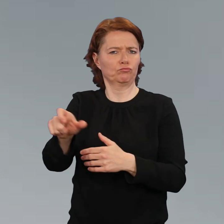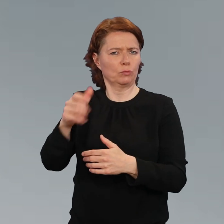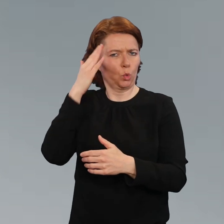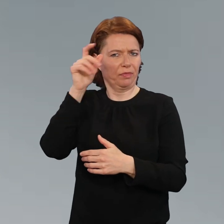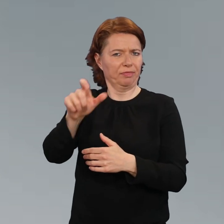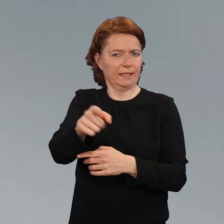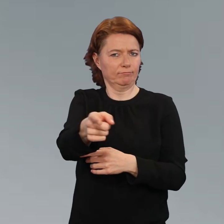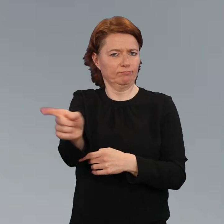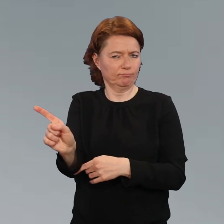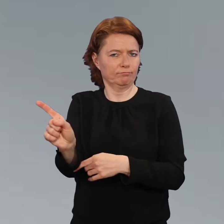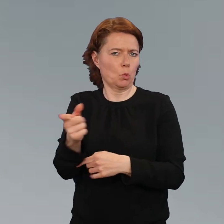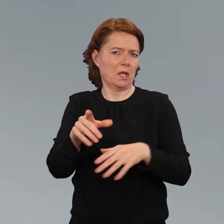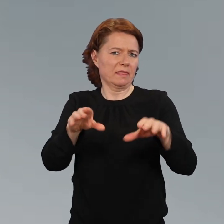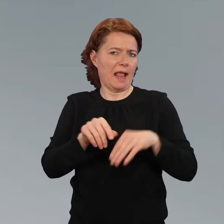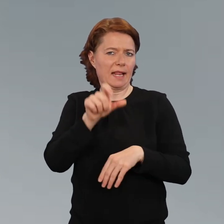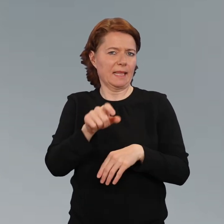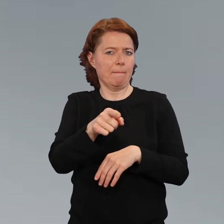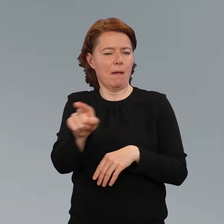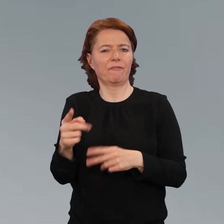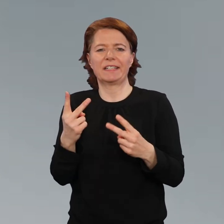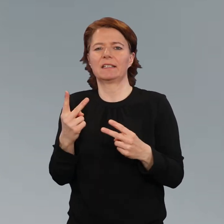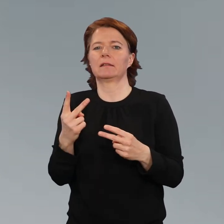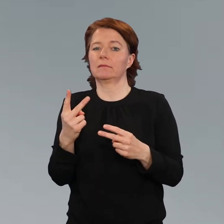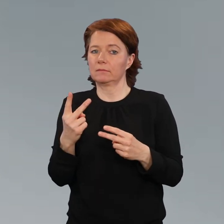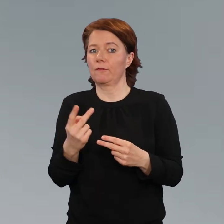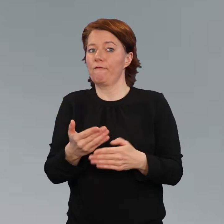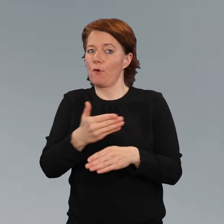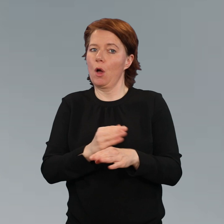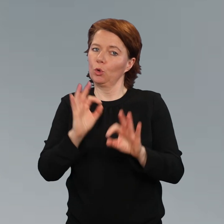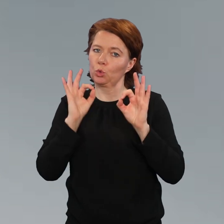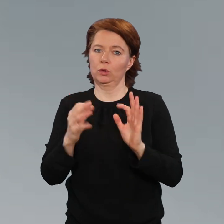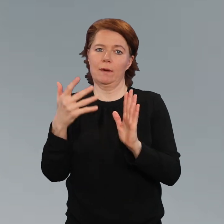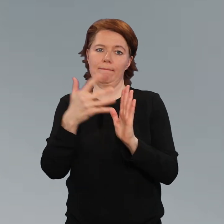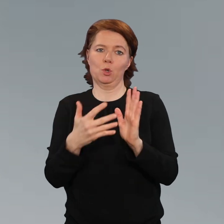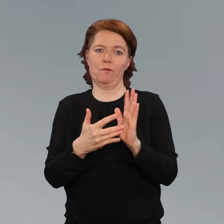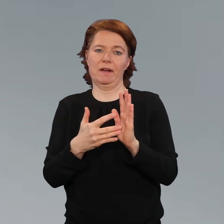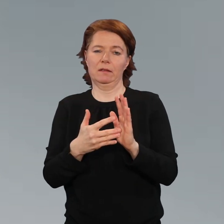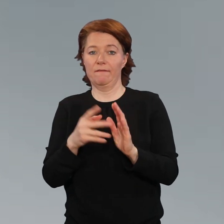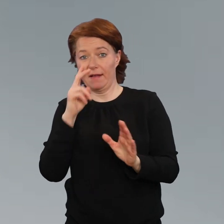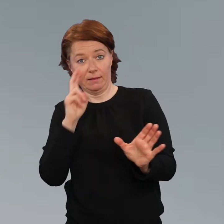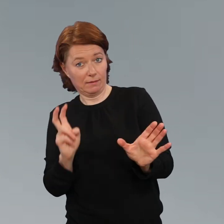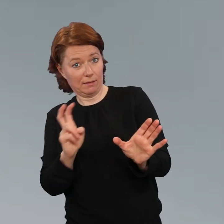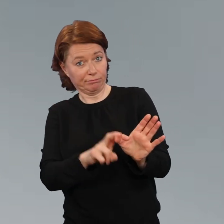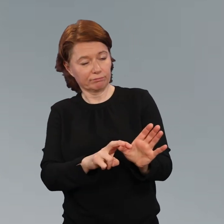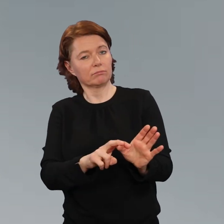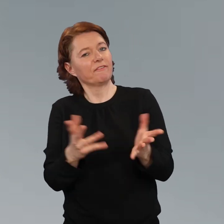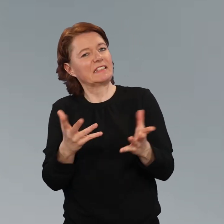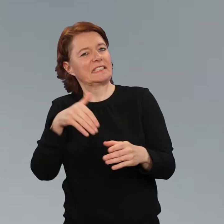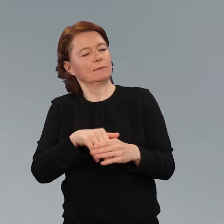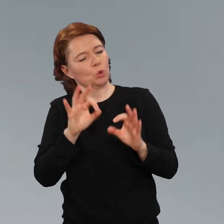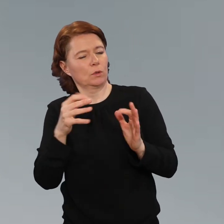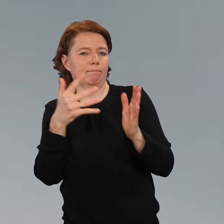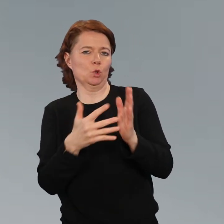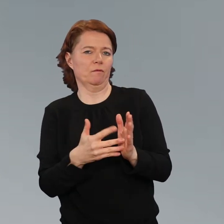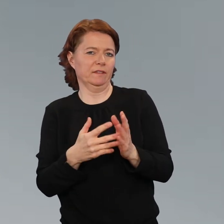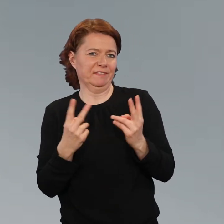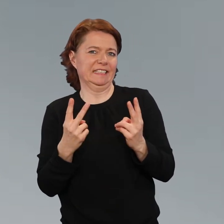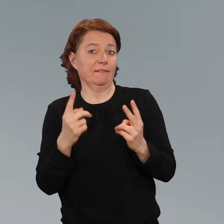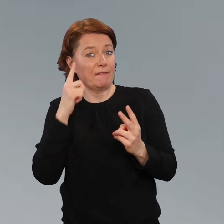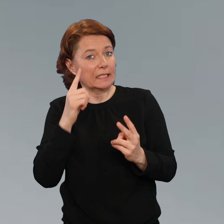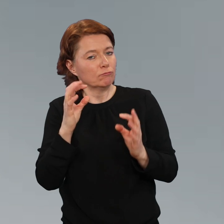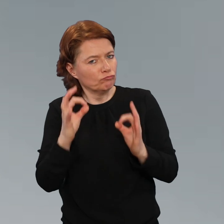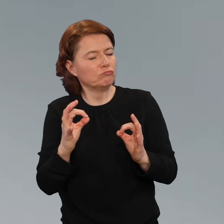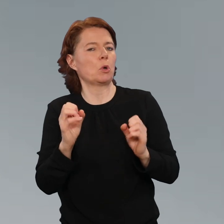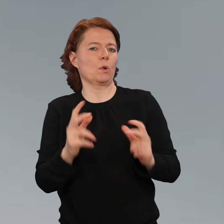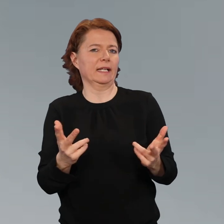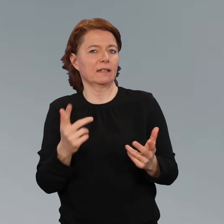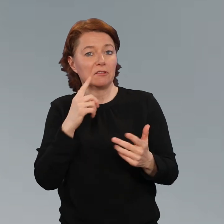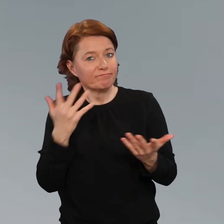an den Endkunden oder Teilnehmer/-innen, genau zu prüfen, worauf sie sich einlassen.